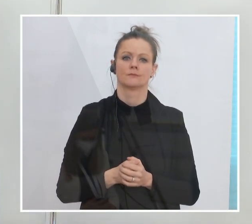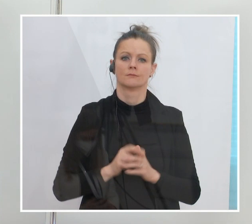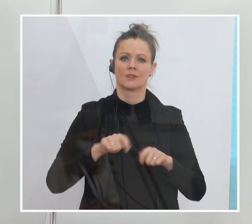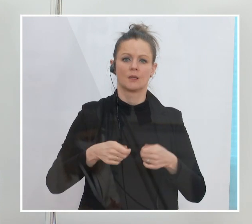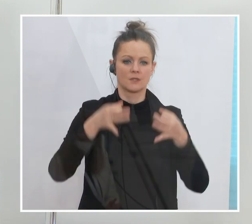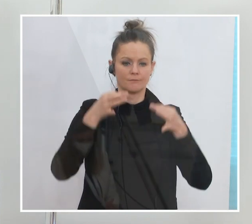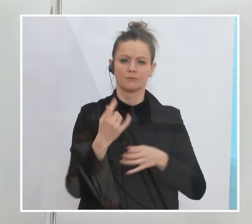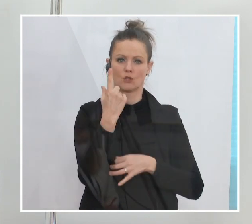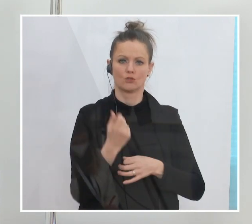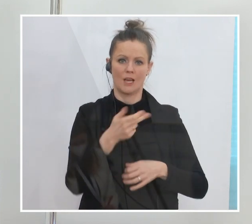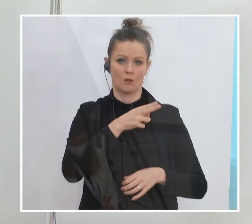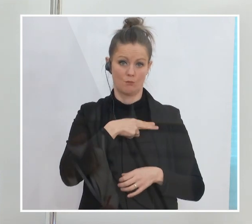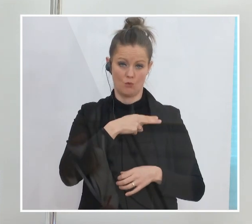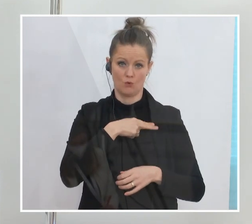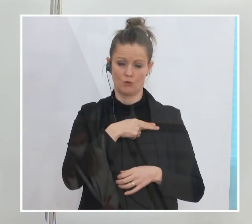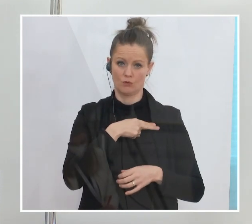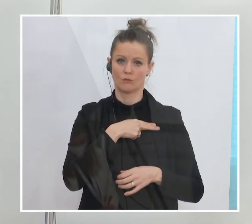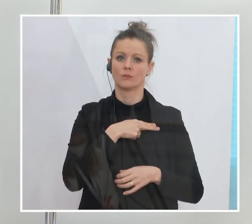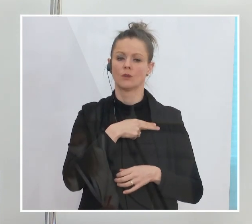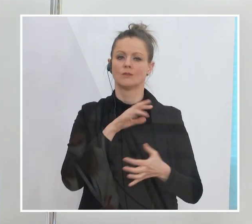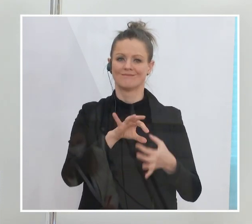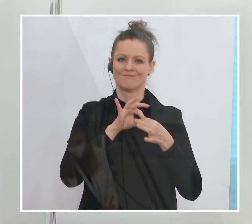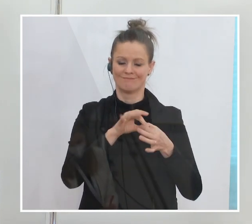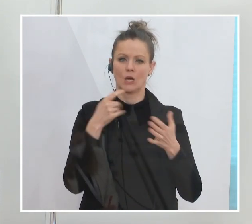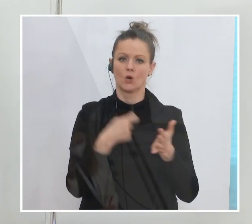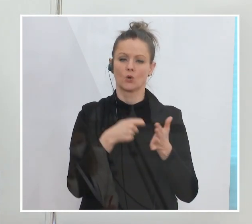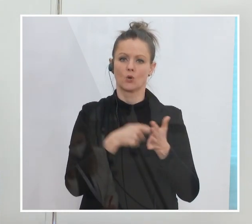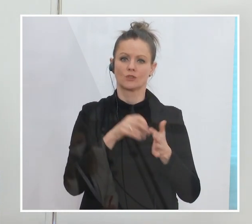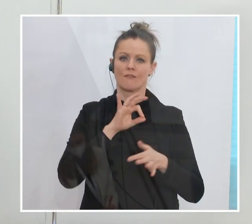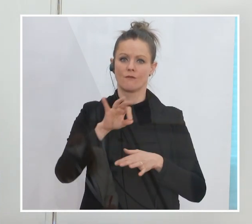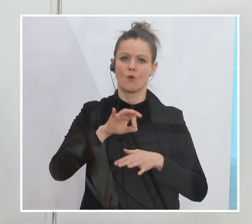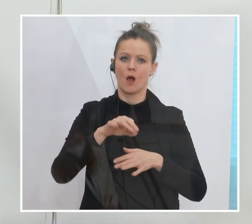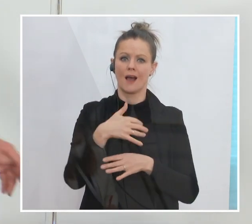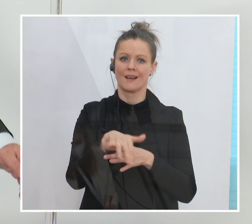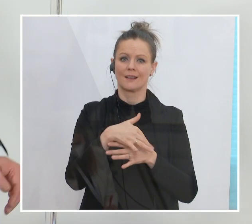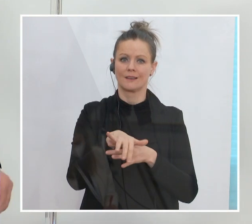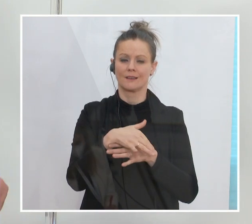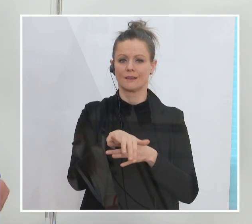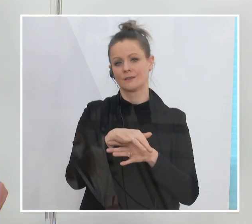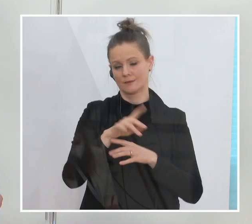Startbonus, wenn es etwa um die Kosten für die Gastgärten geht. Im Kunst- und Kulturbereich